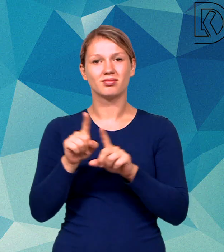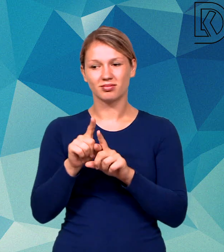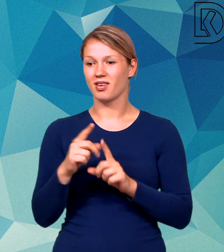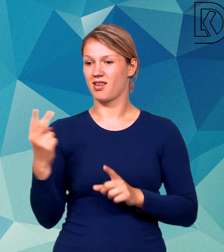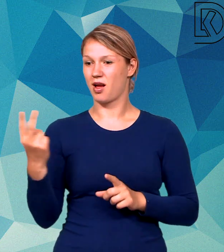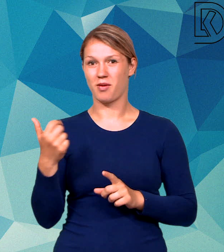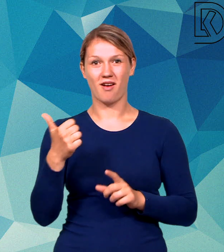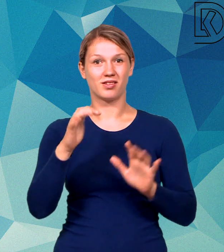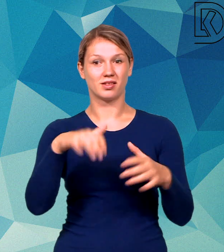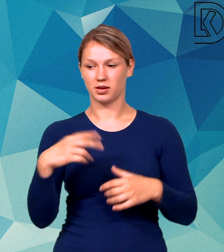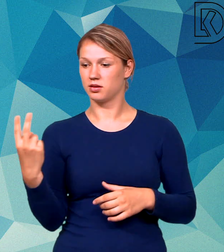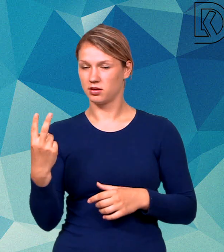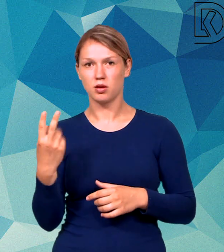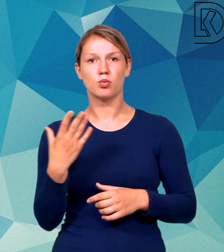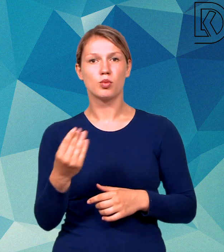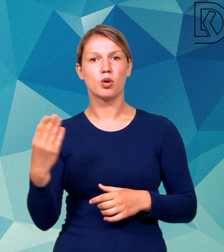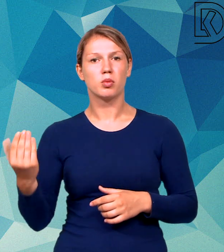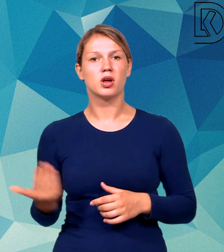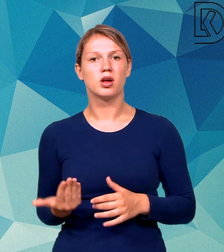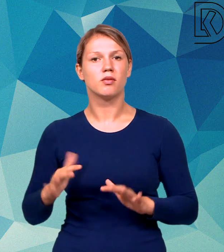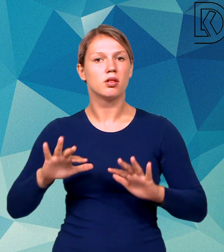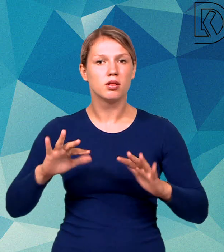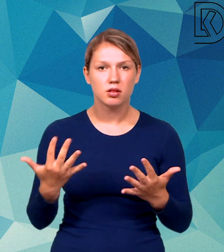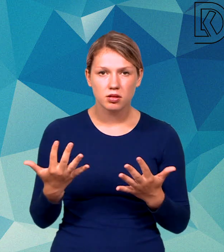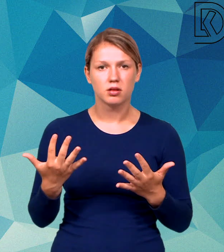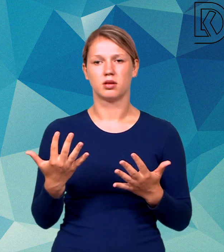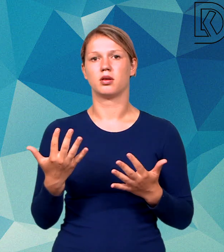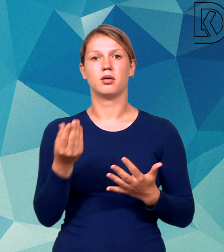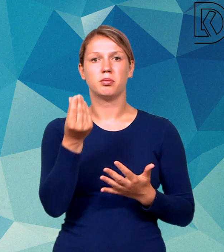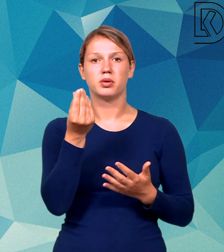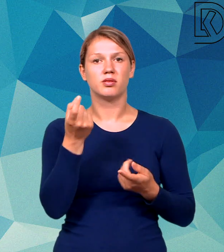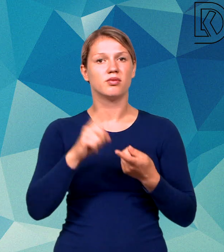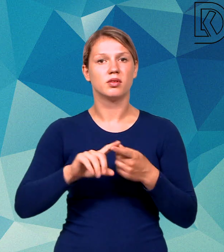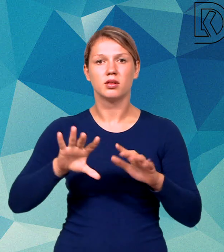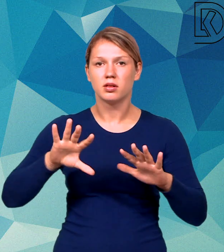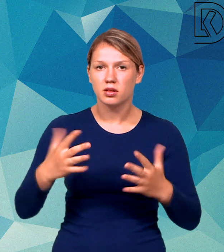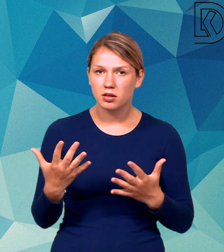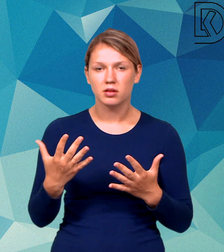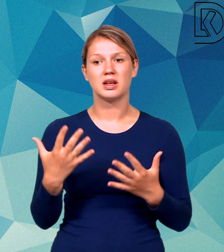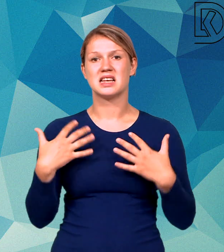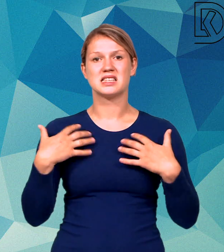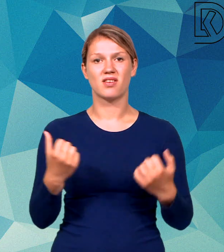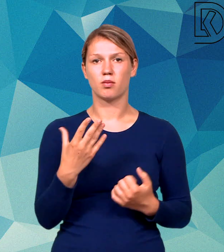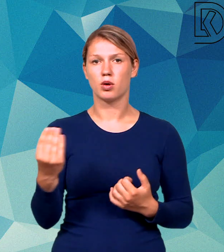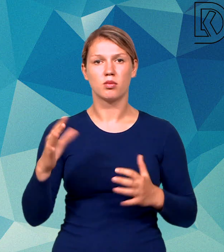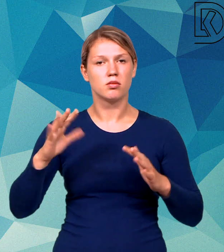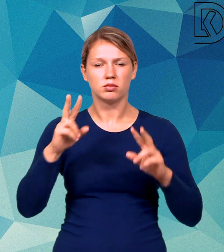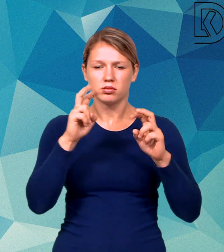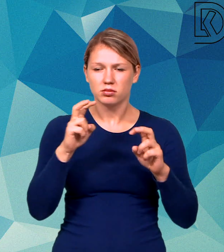Taip pat jie ištiria norinčiųjų įsivaikinti gyvenimamąją padetį, finansines aplinkybes ir sveikatą,